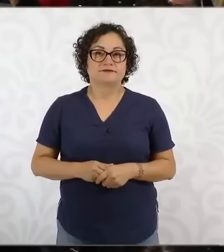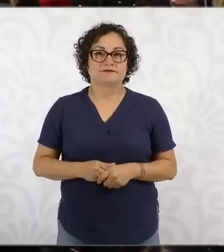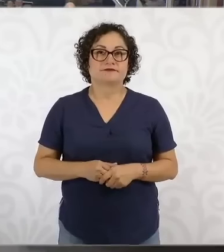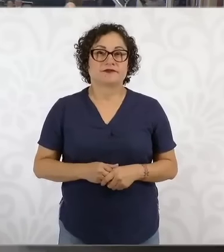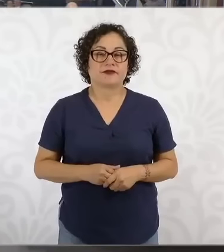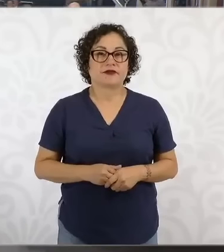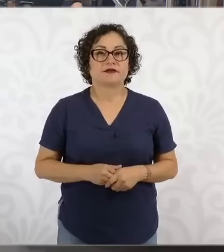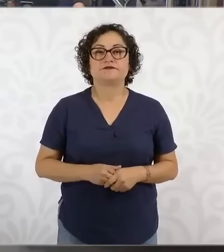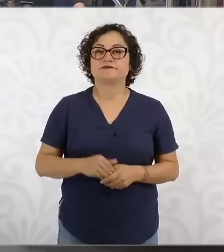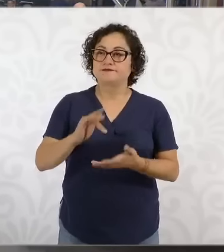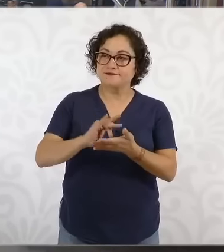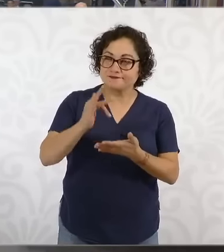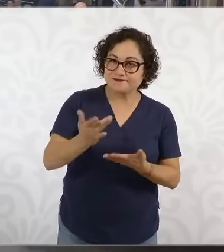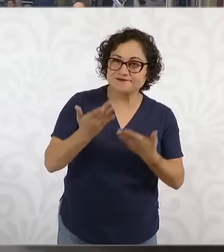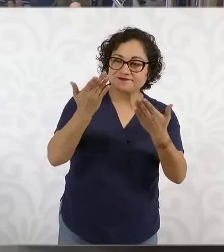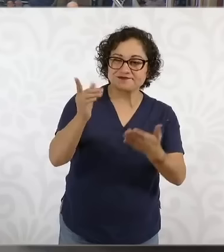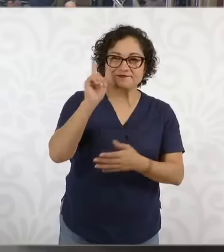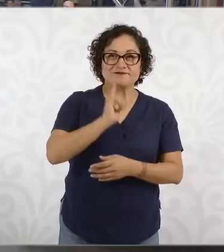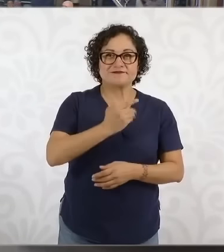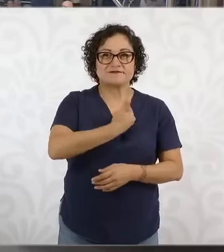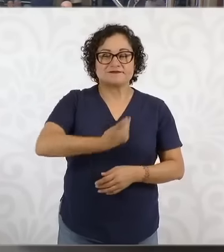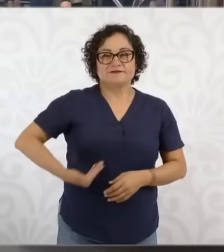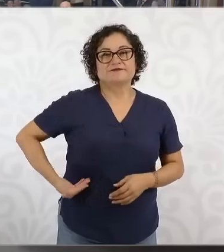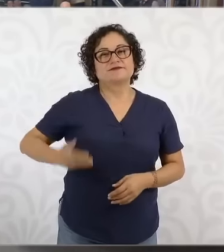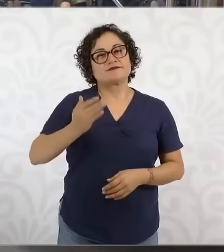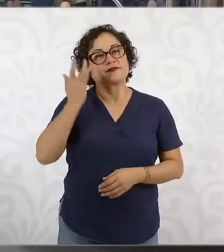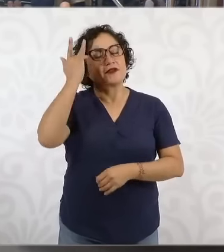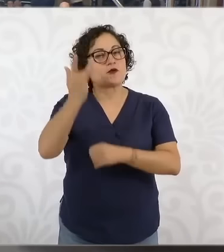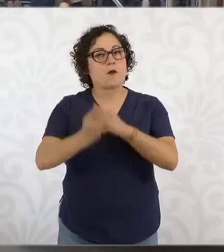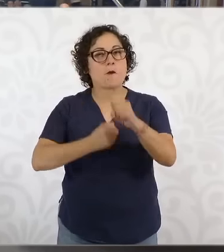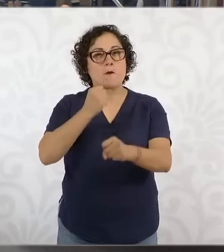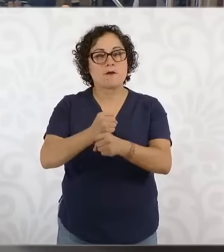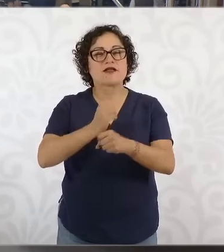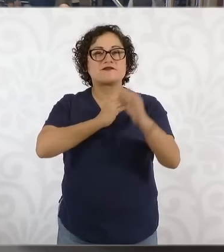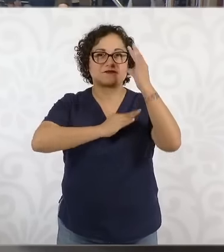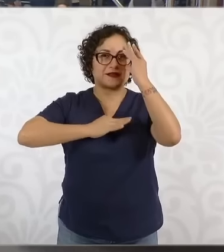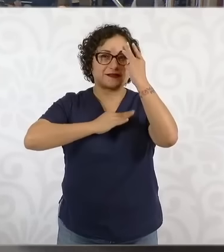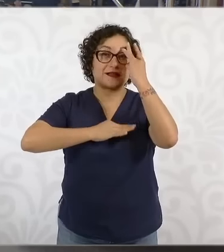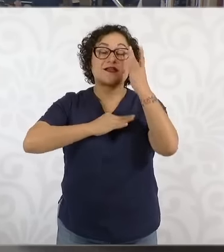gracias presidenta. Eh, felicidades por su cumpleaños. Carlos Padilla de la revista Zócalo.